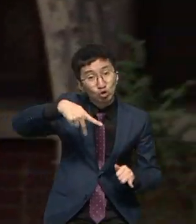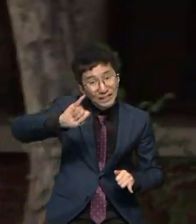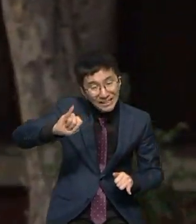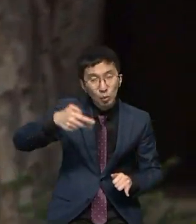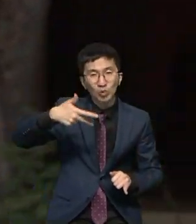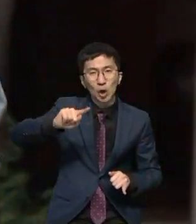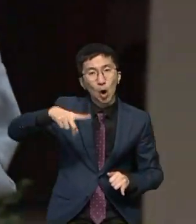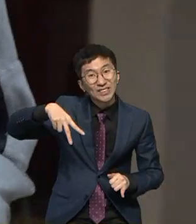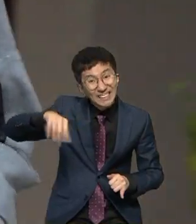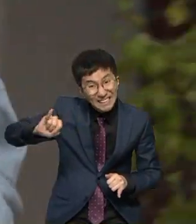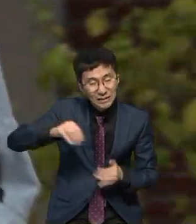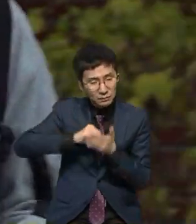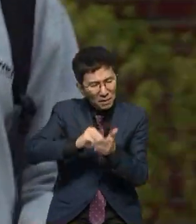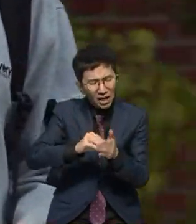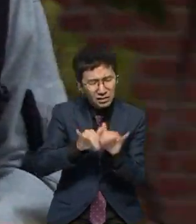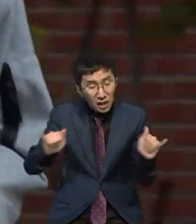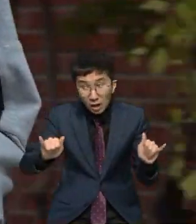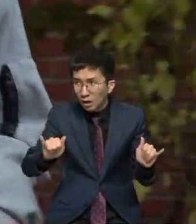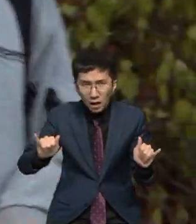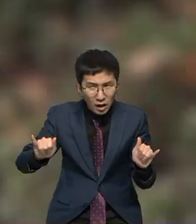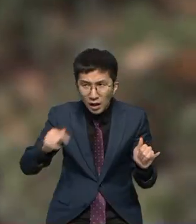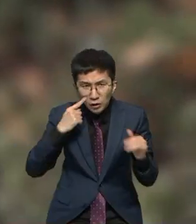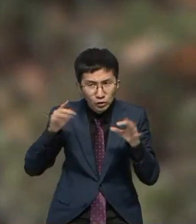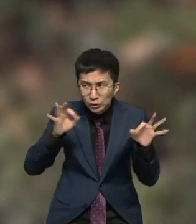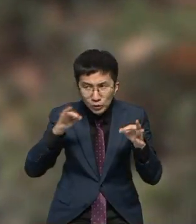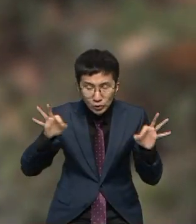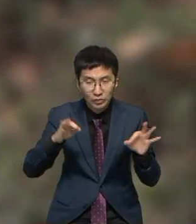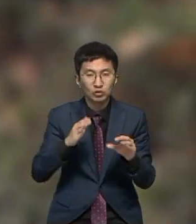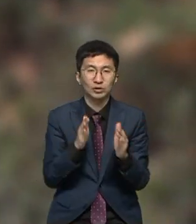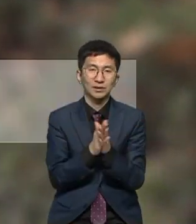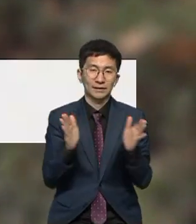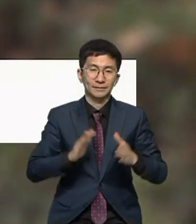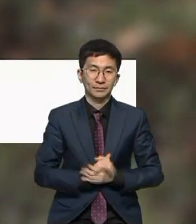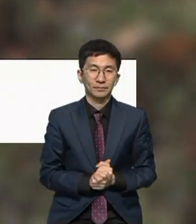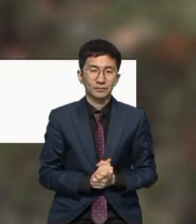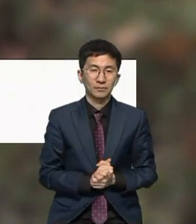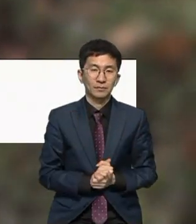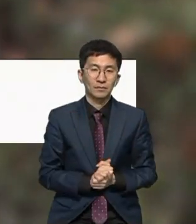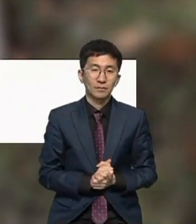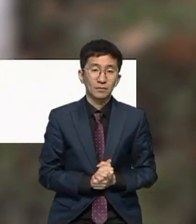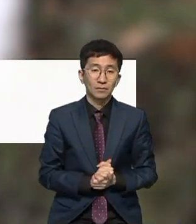했던 수험생들은 박탈감이 큽니다.